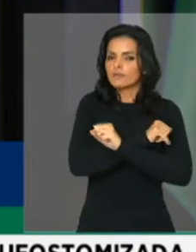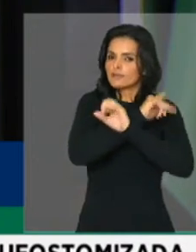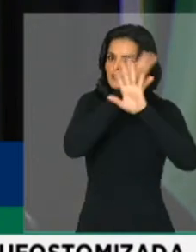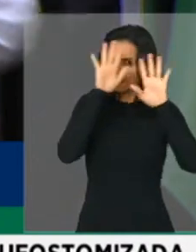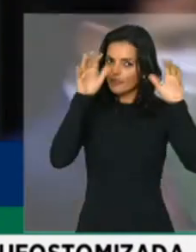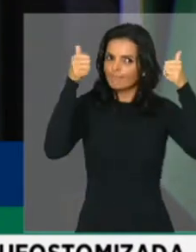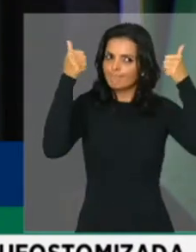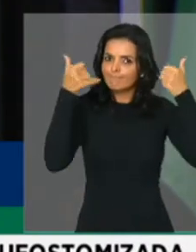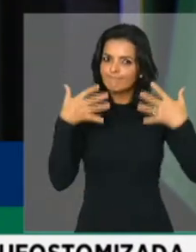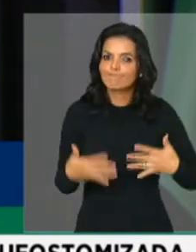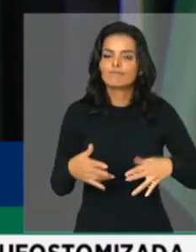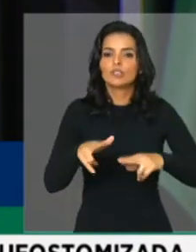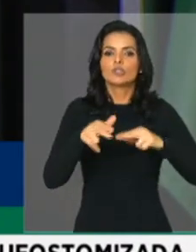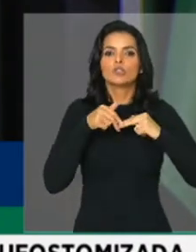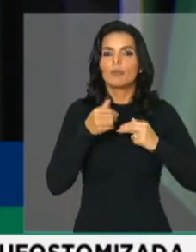ENTRA EM VIGOR NA DATA DE SUA